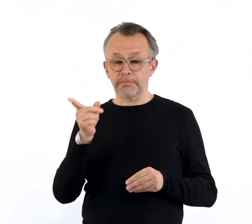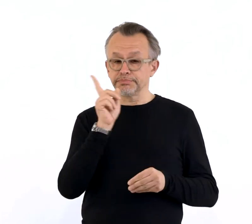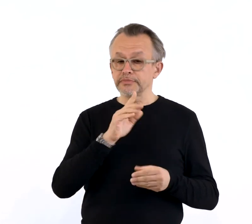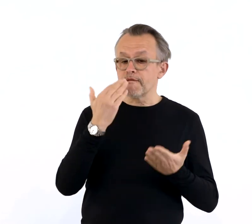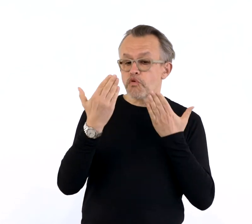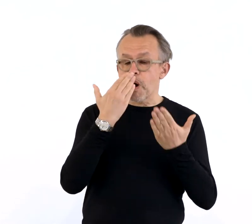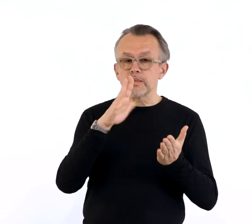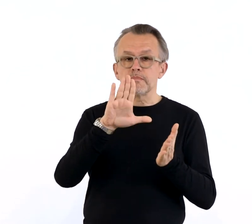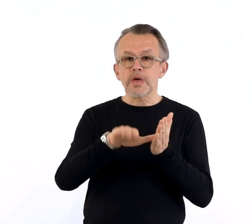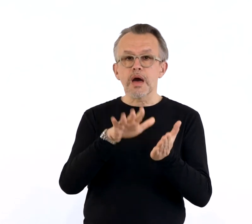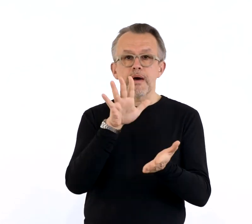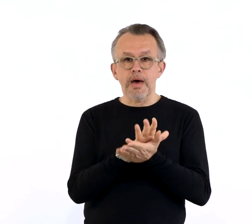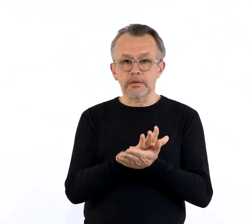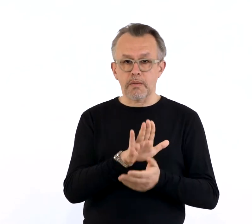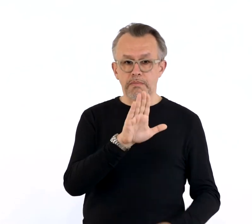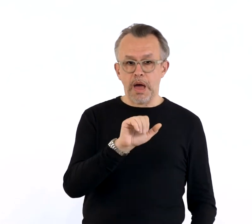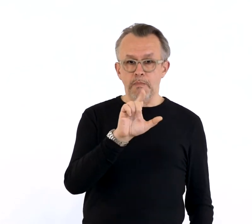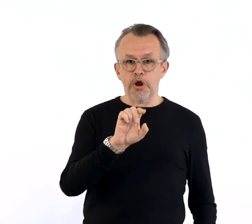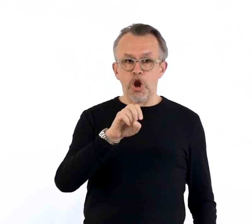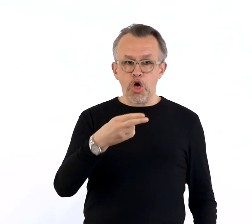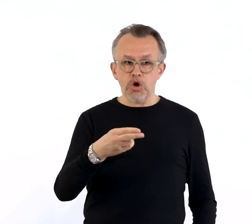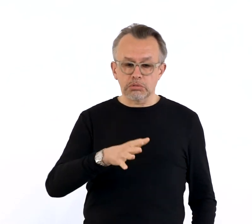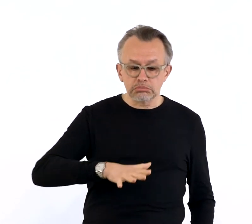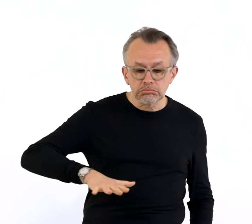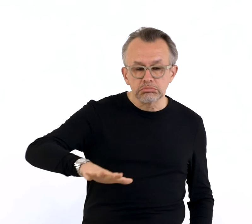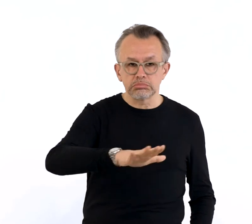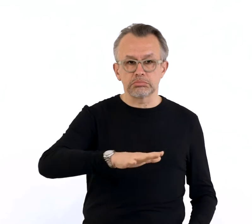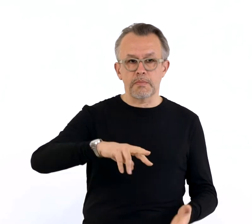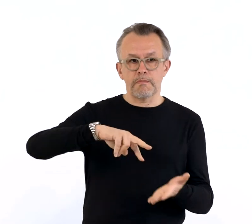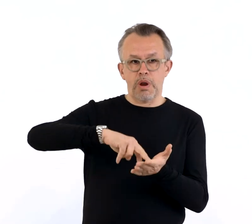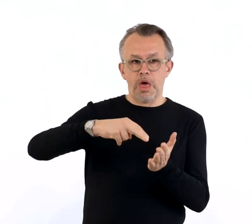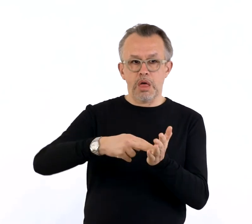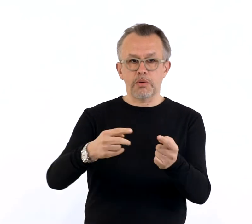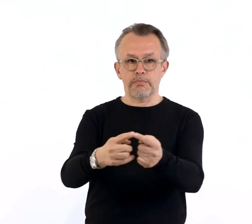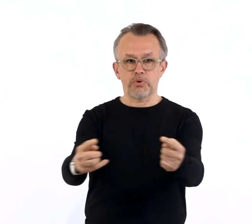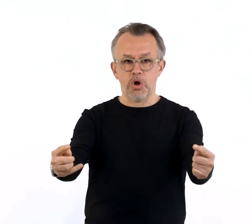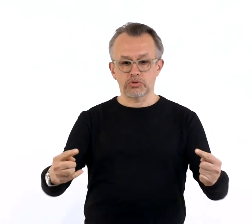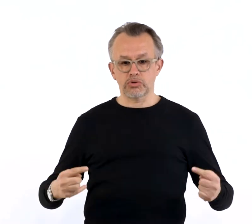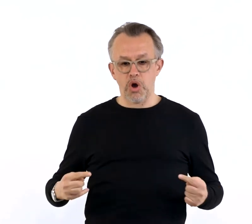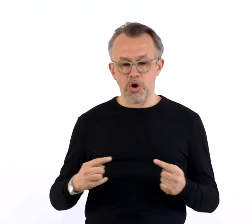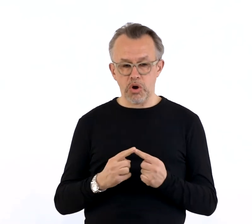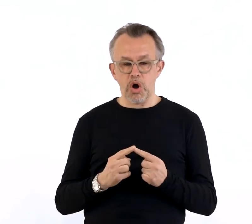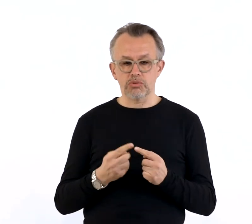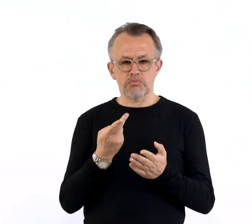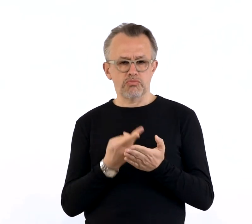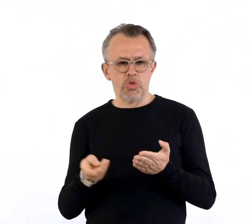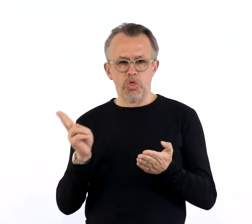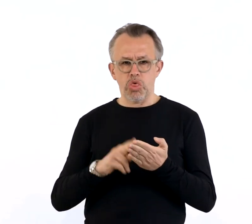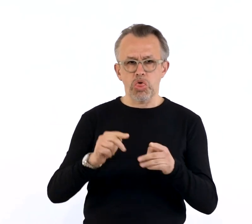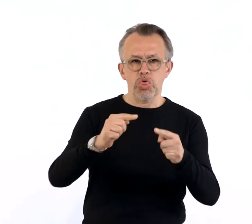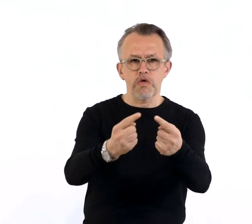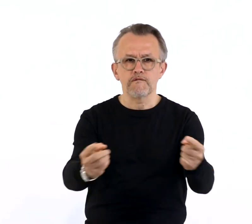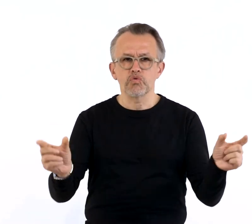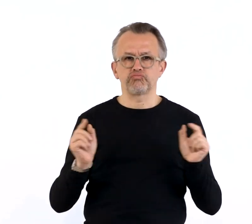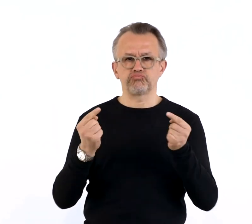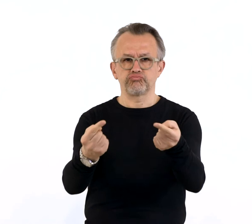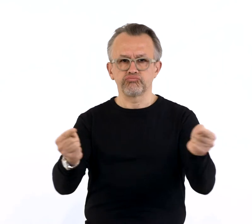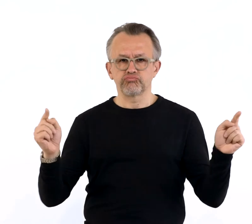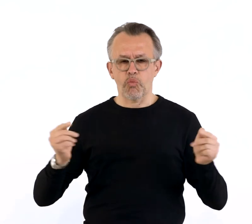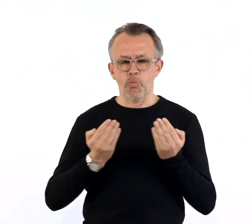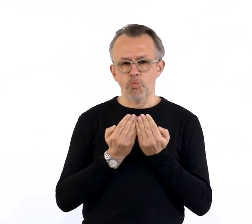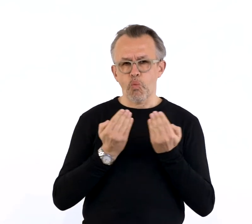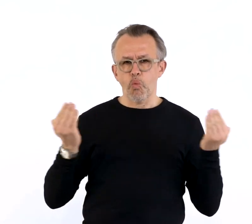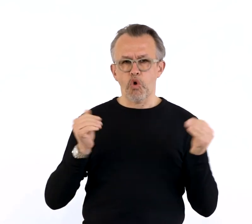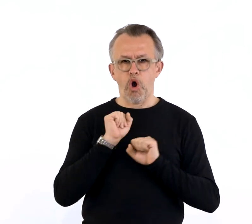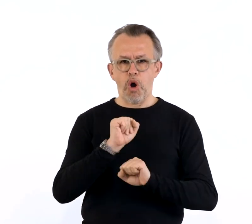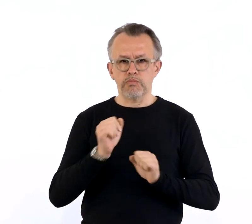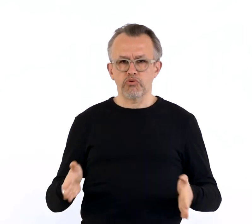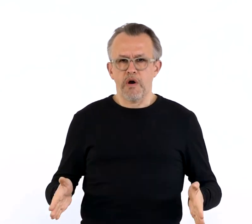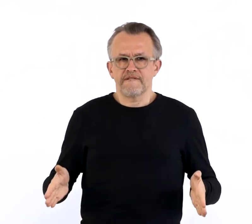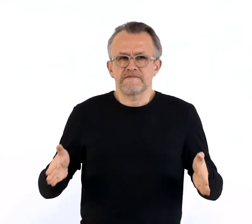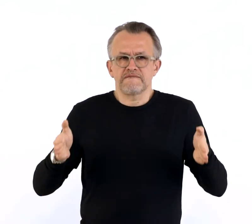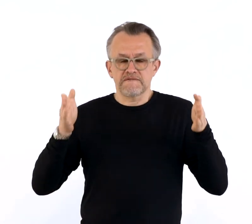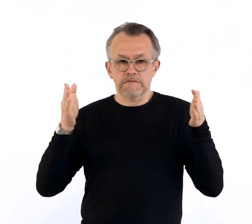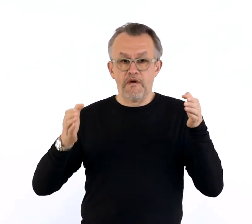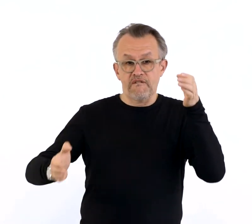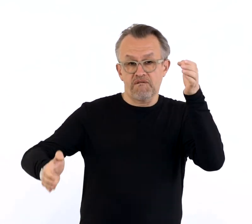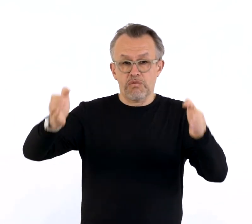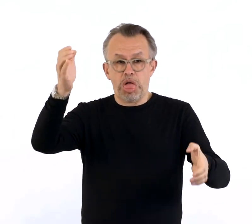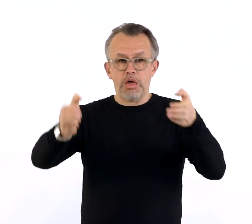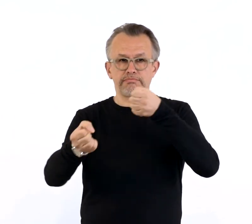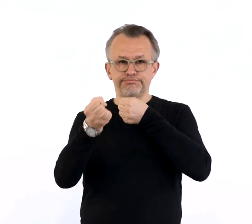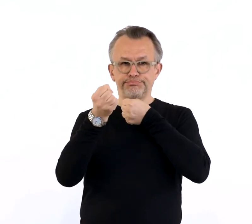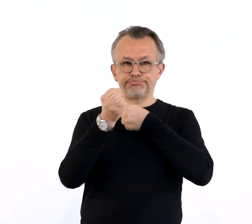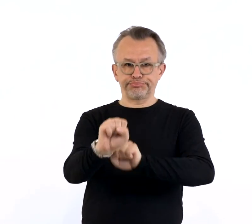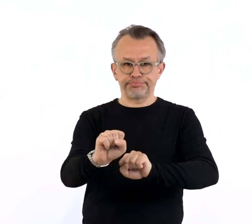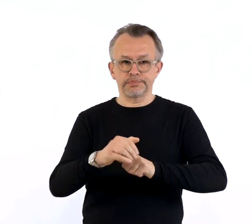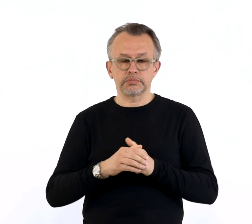Miasto, na planie prostokąta, otoczono podwójnym, wysokim murem obronnym, wzmocnionym wieżami.